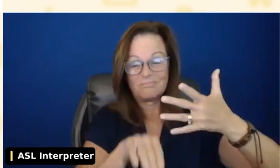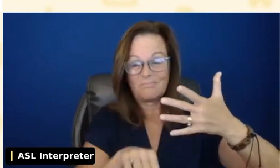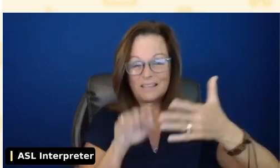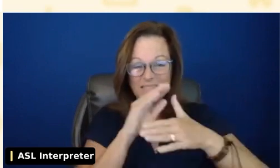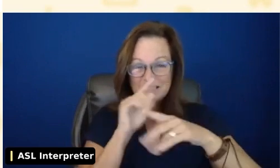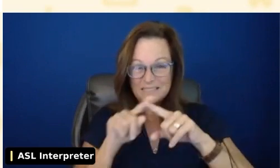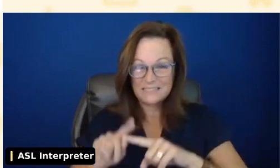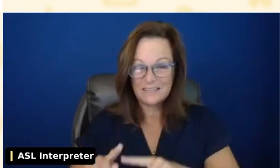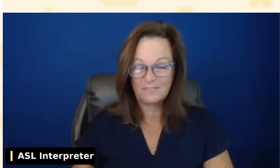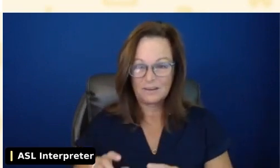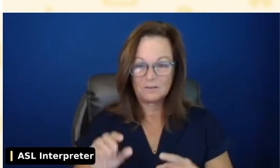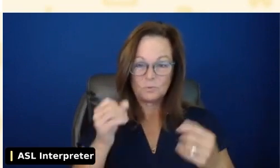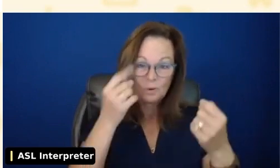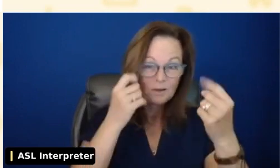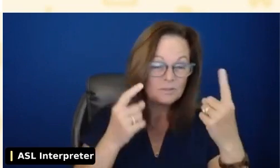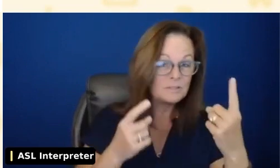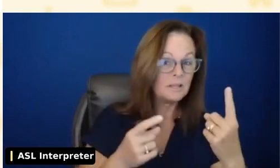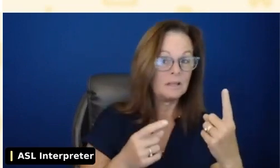¿Entiendo qué estoy poniendo y dónde?